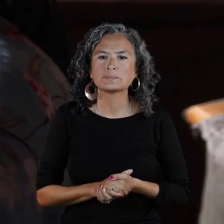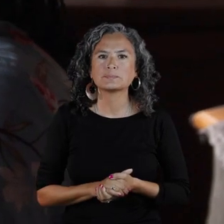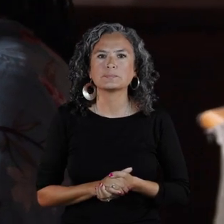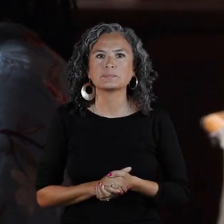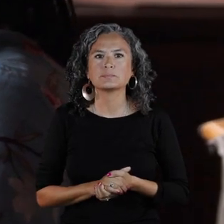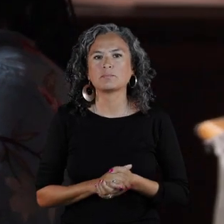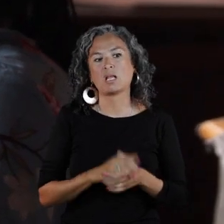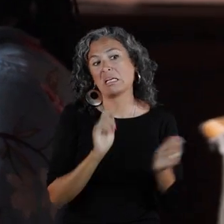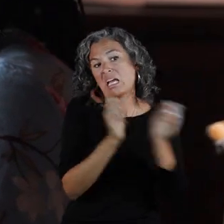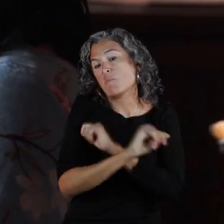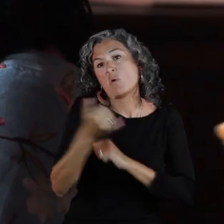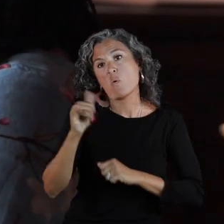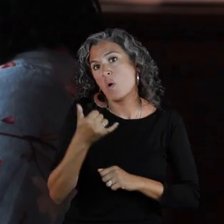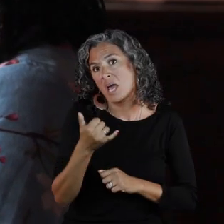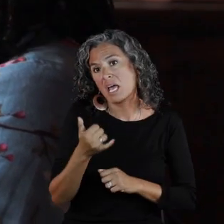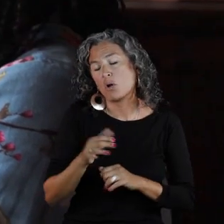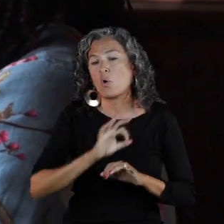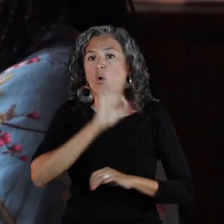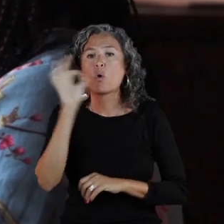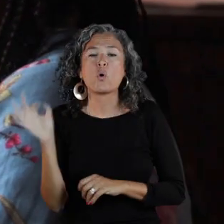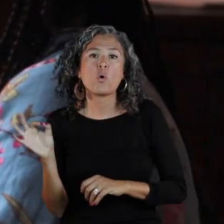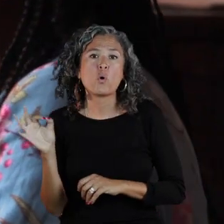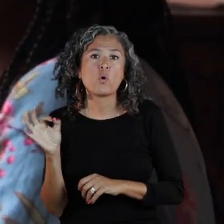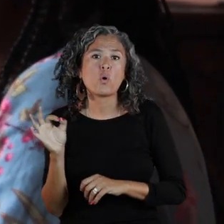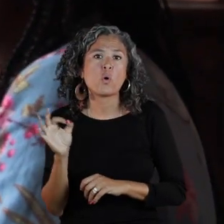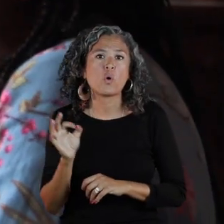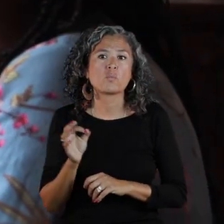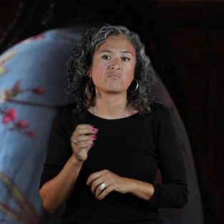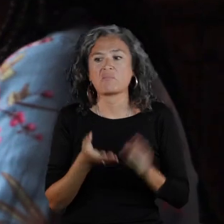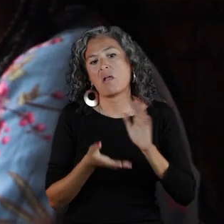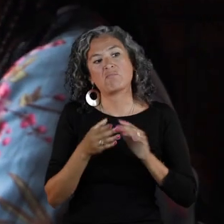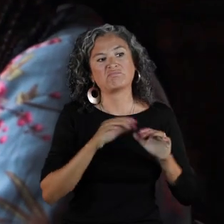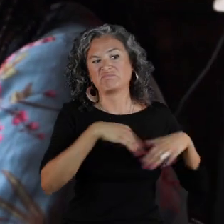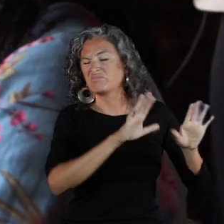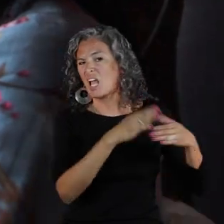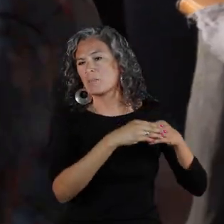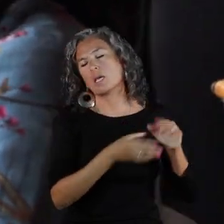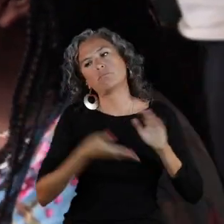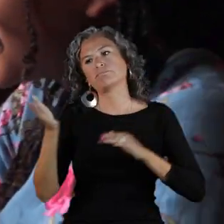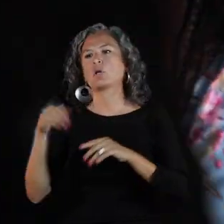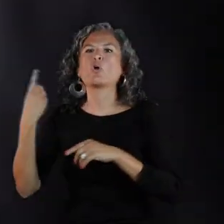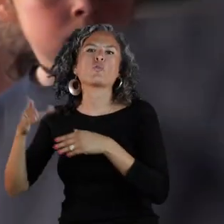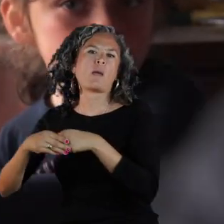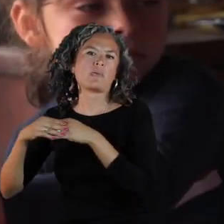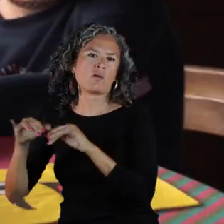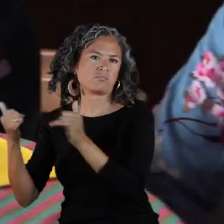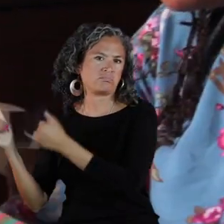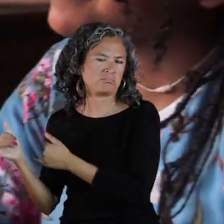O vamos a jugar a otra cosa, o algunas veces me voy a jugar con otros niños.